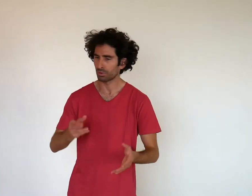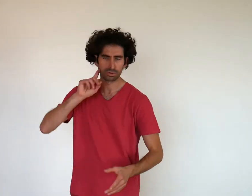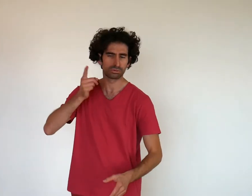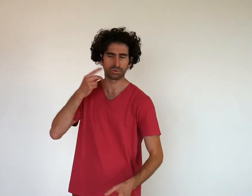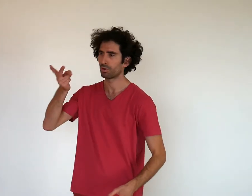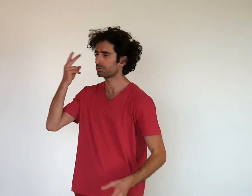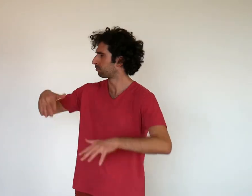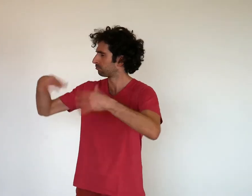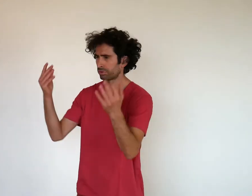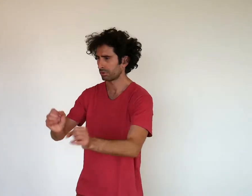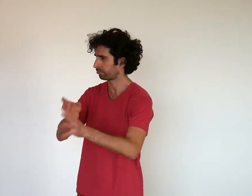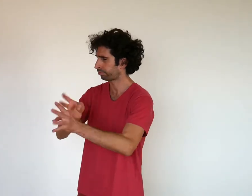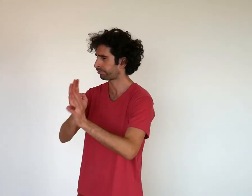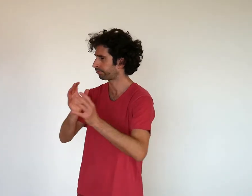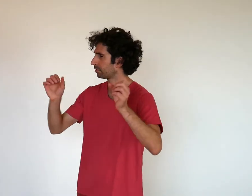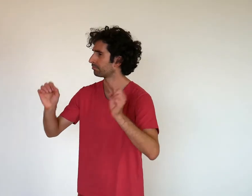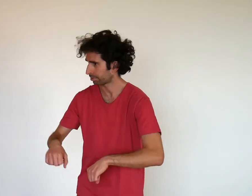Sourds et entendants, peu importe tous sont les bienvenus !